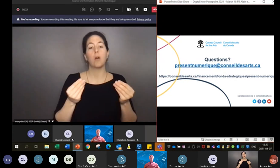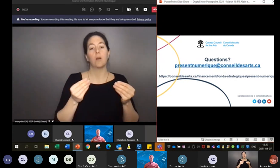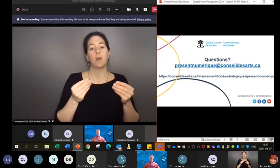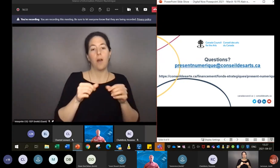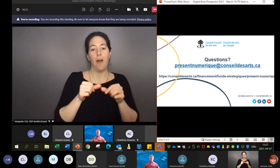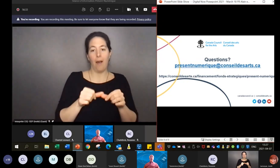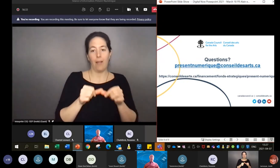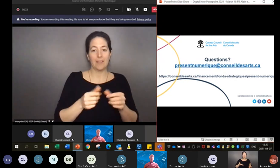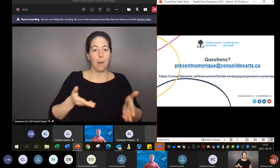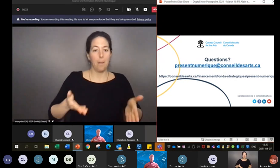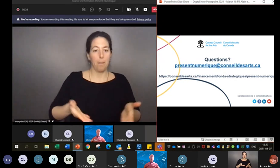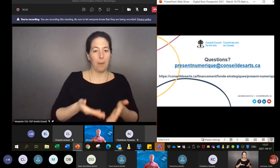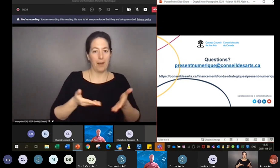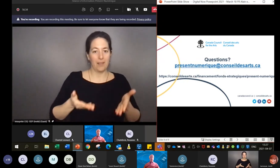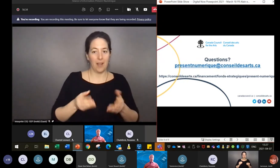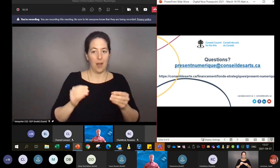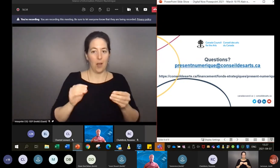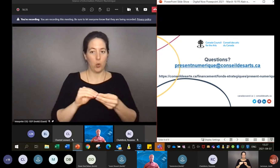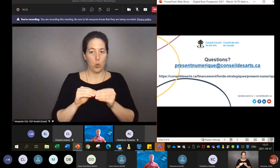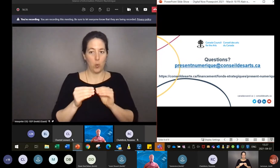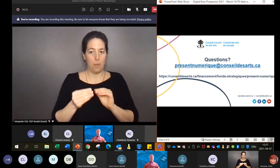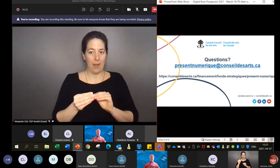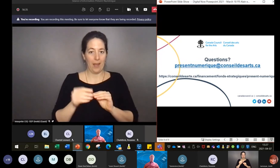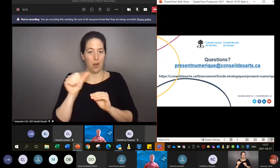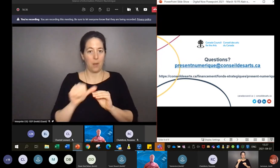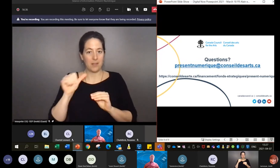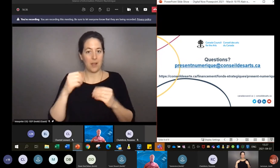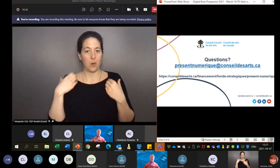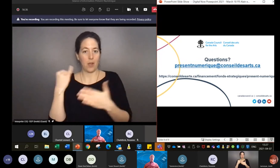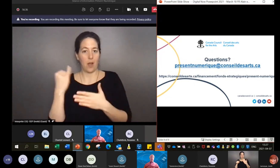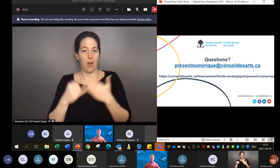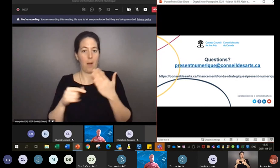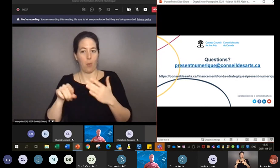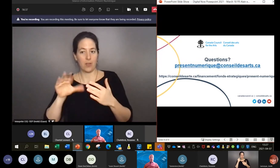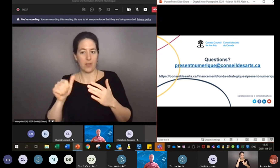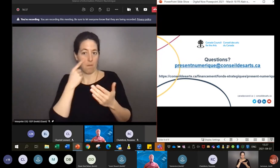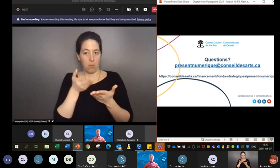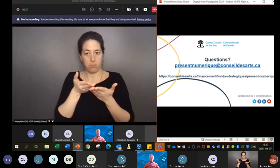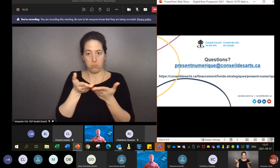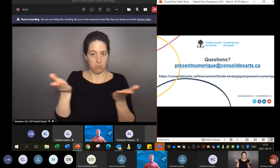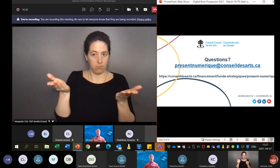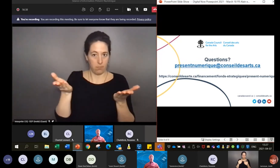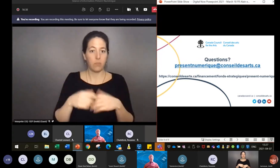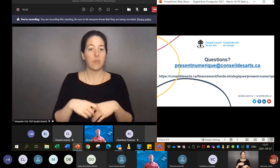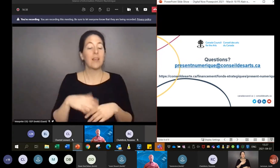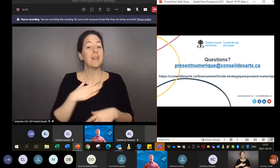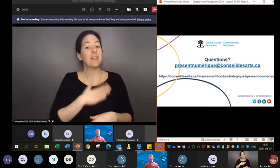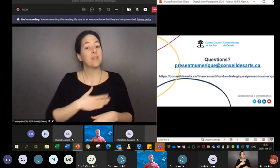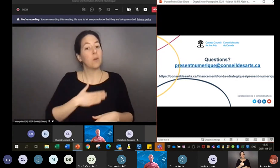Soyez précis dans vos questions s’il vous plaît et